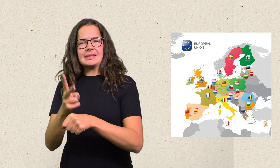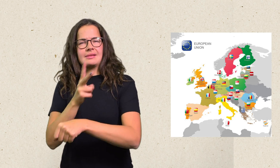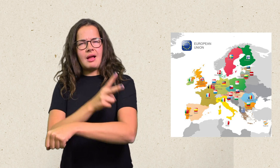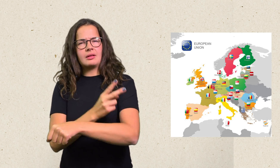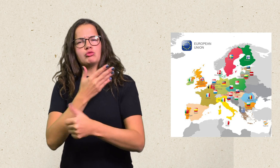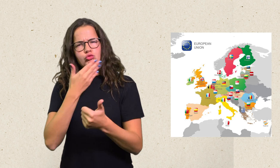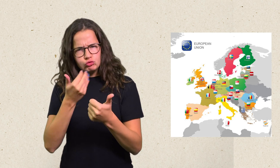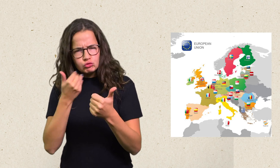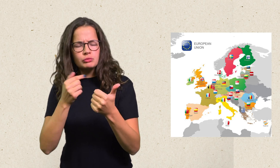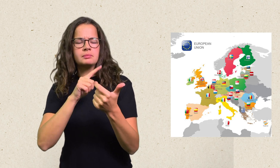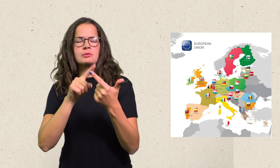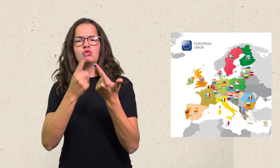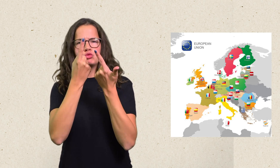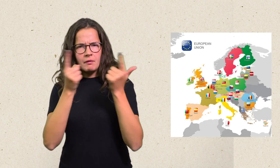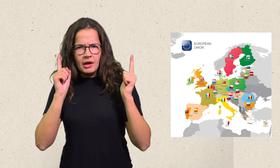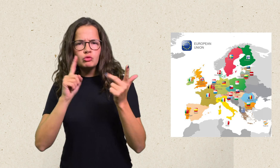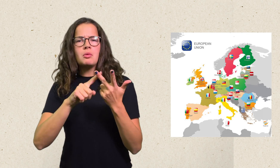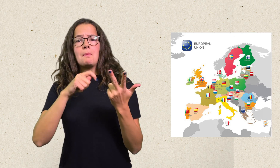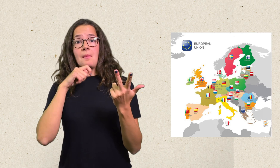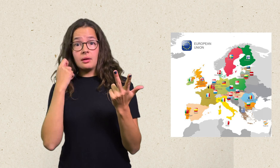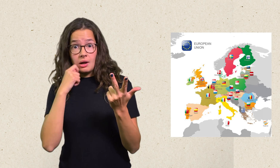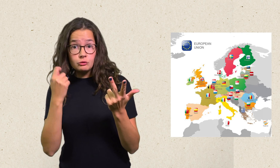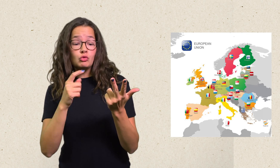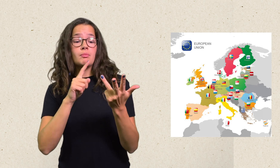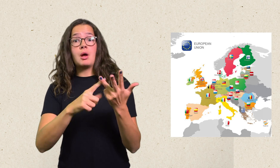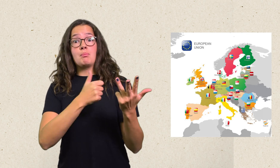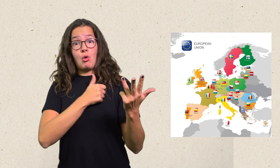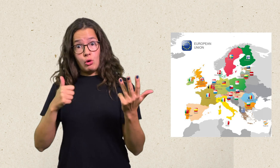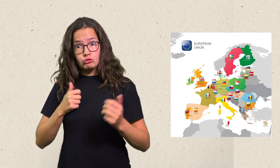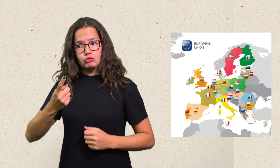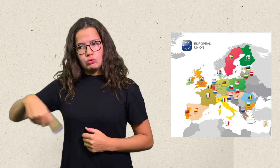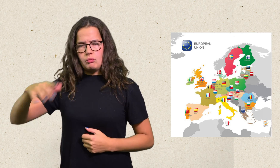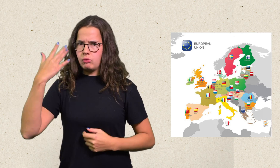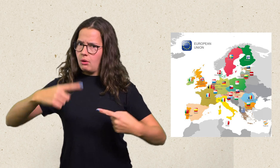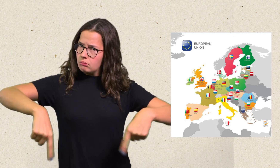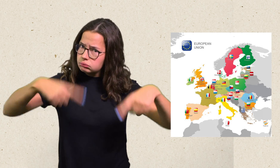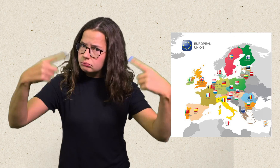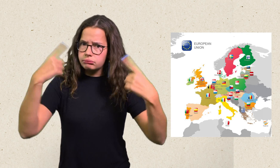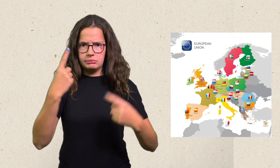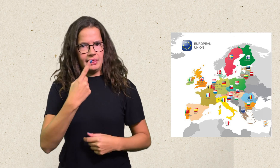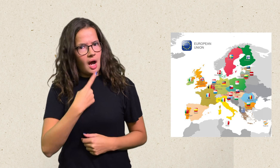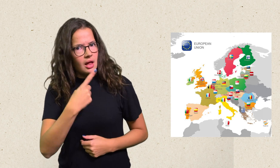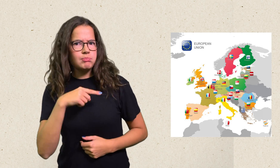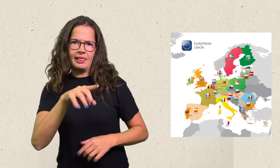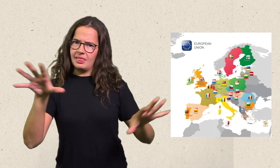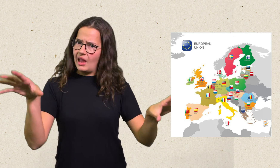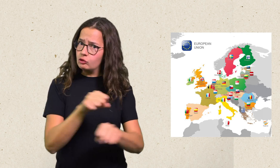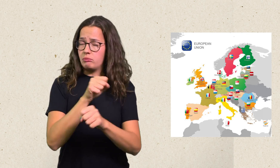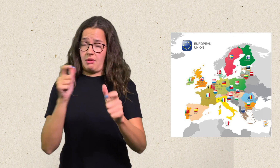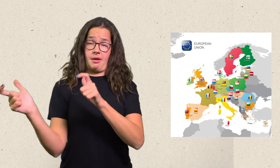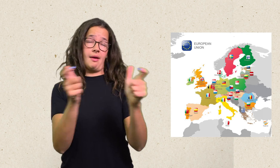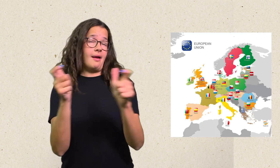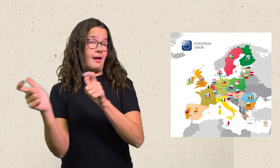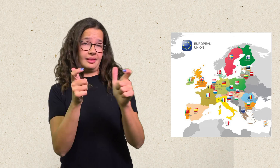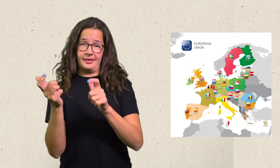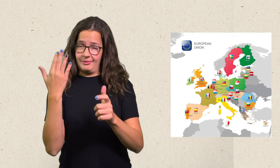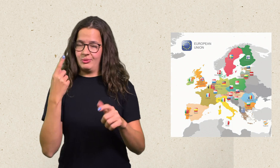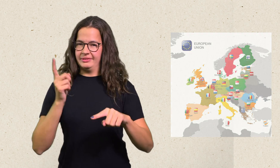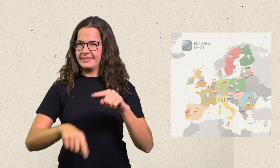Jenže členské země Česko, Slovensko, Maďarsko a Polsko kvóty odmítaly. Začaly se mezi sebou hádat.